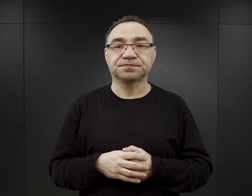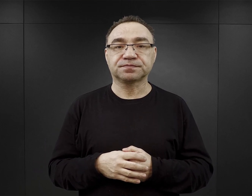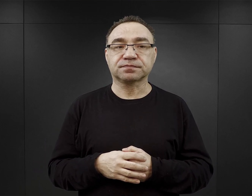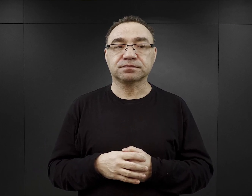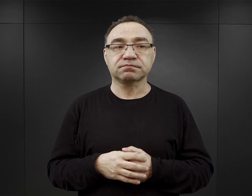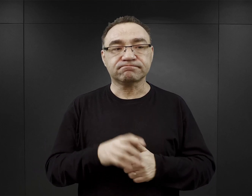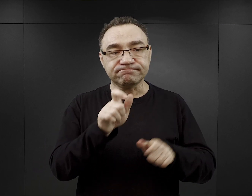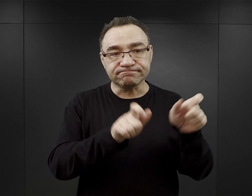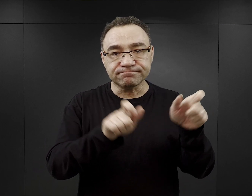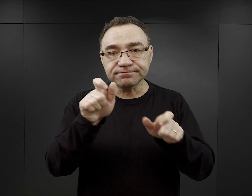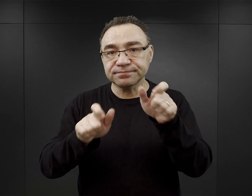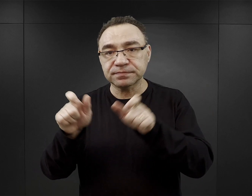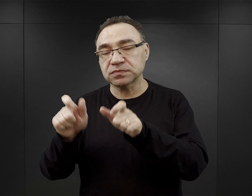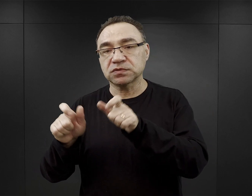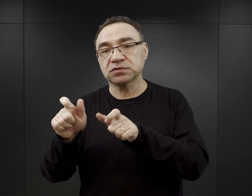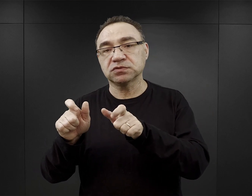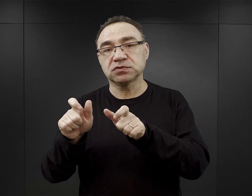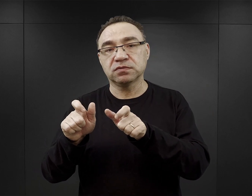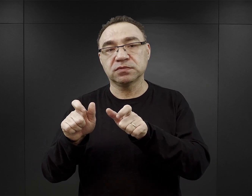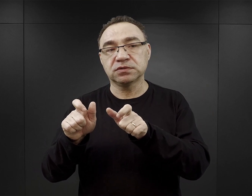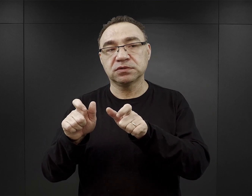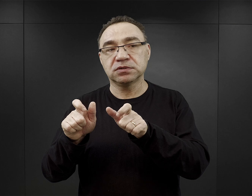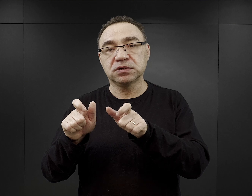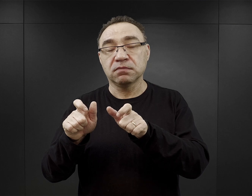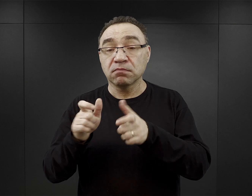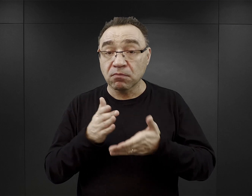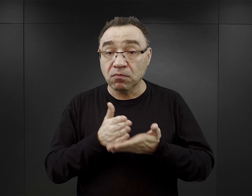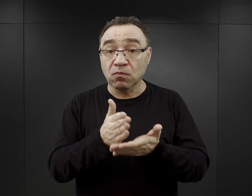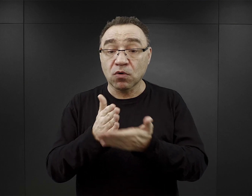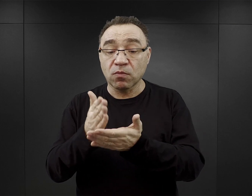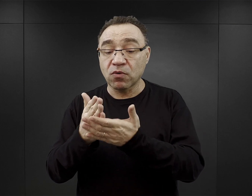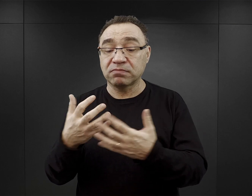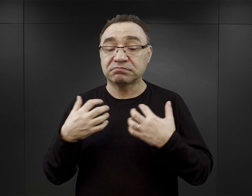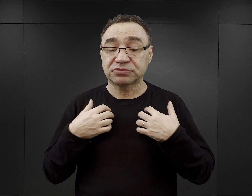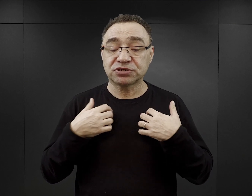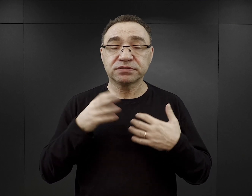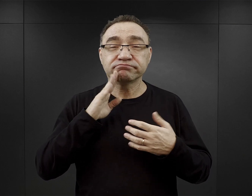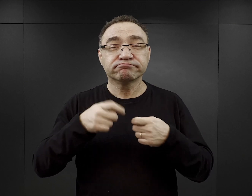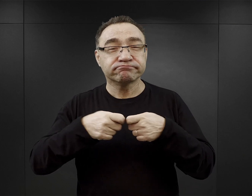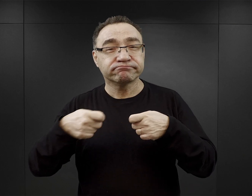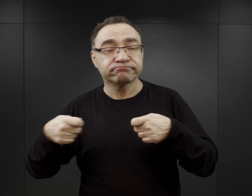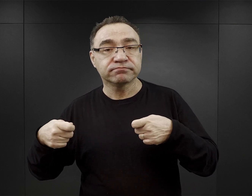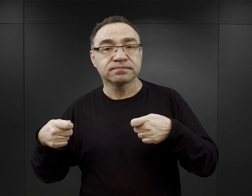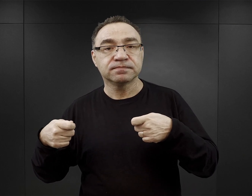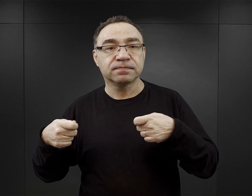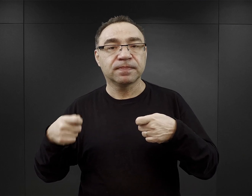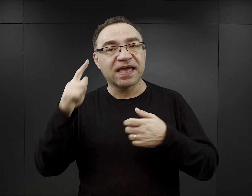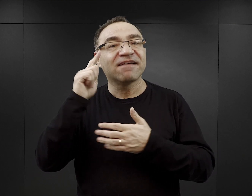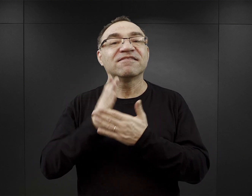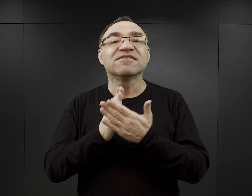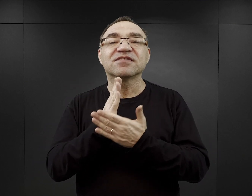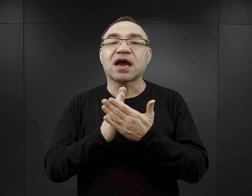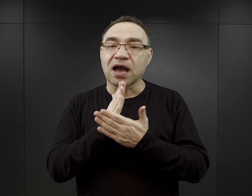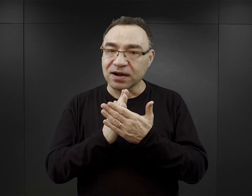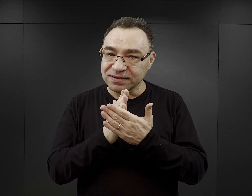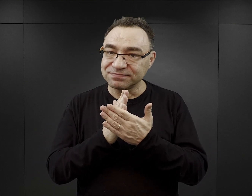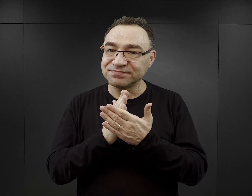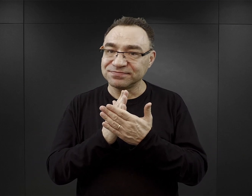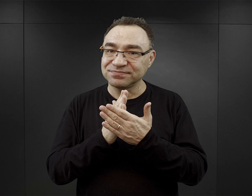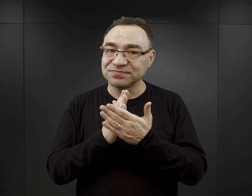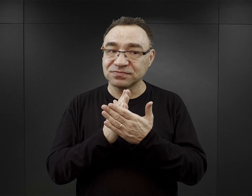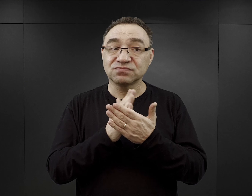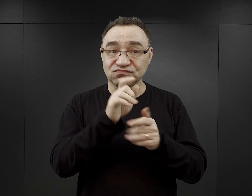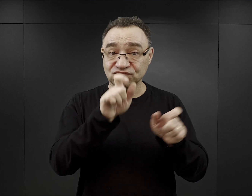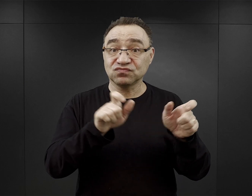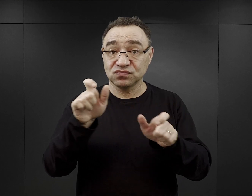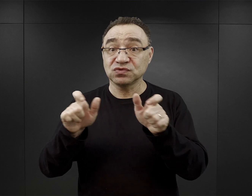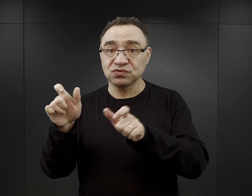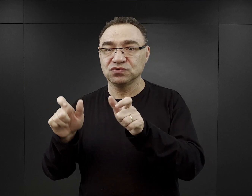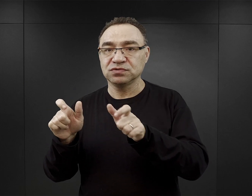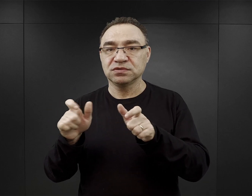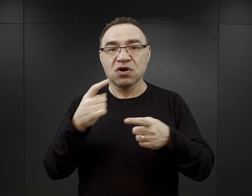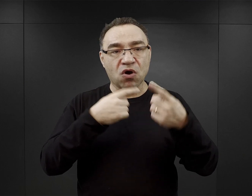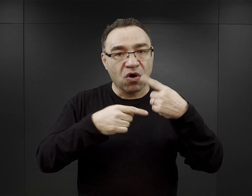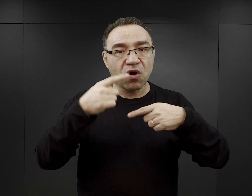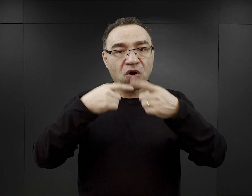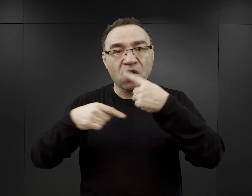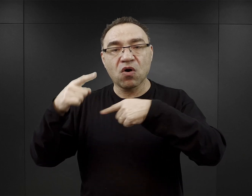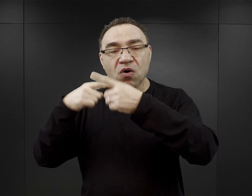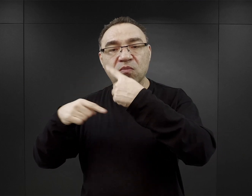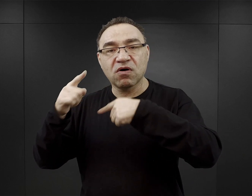W wielu wypadkach to co mogło sprzyjać przeżyciu, to wiara i znowu w wielu właśnie, w wielu relacjach można znaleźć informacje,